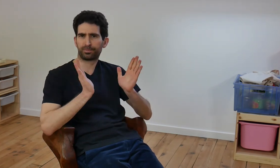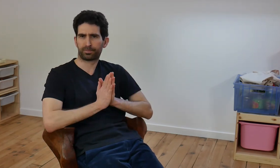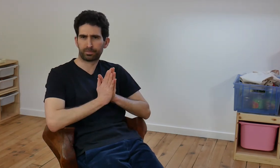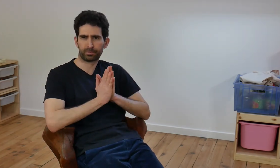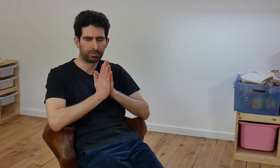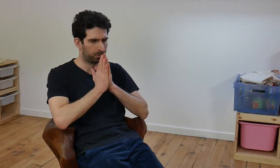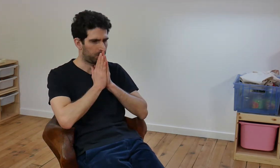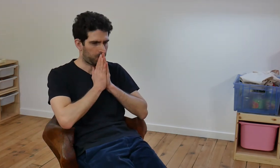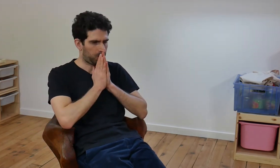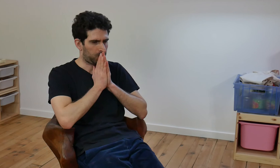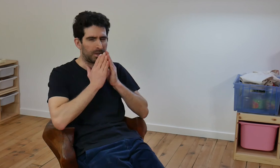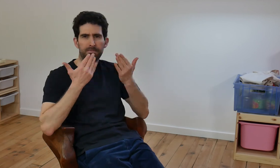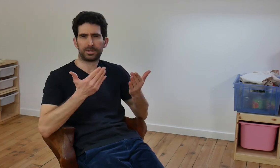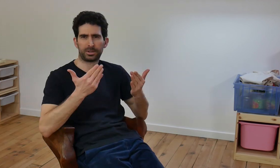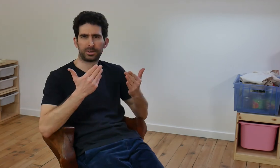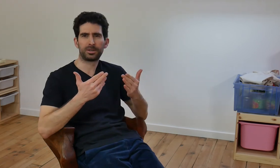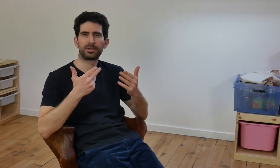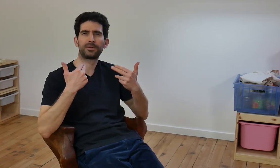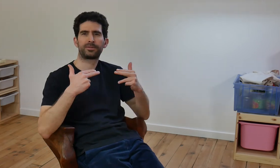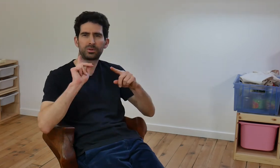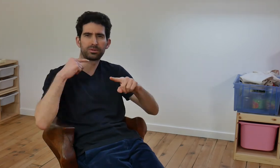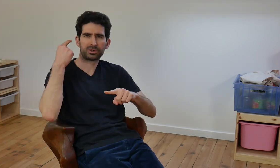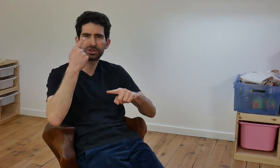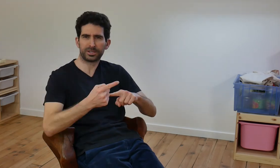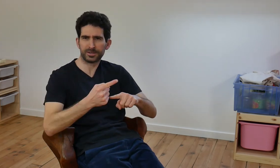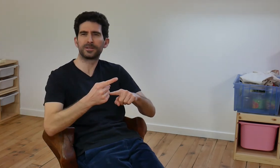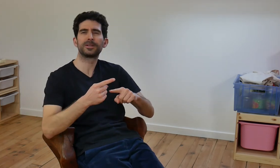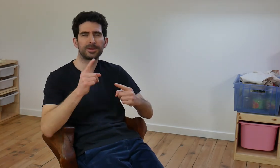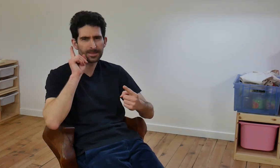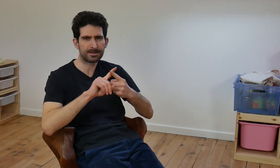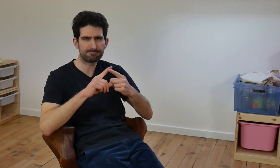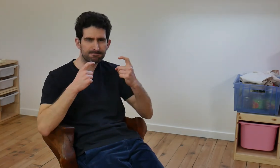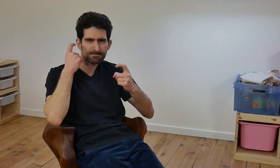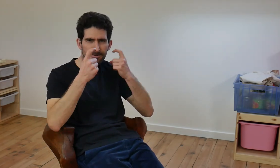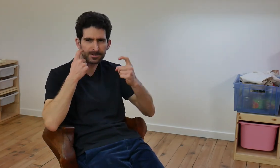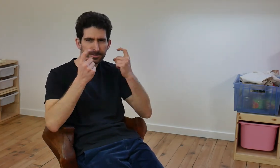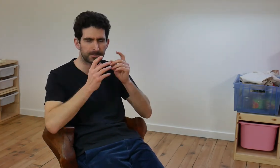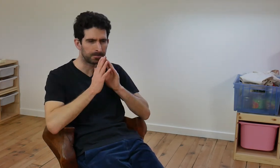Bon. Maintenant, je réfléchis au thème de la prochaine vidéo.